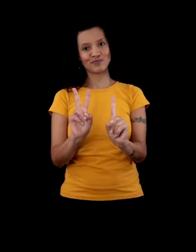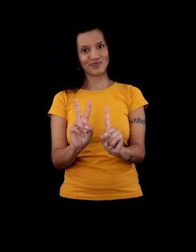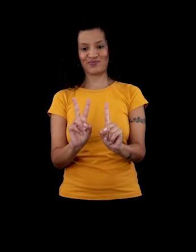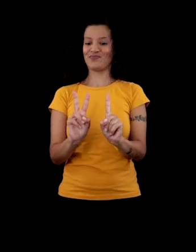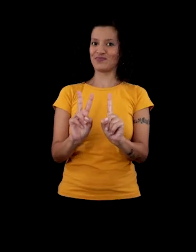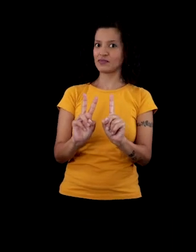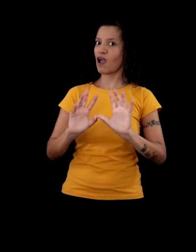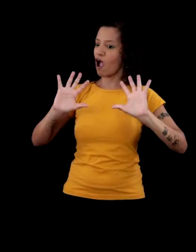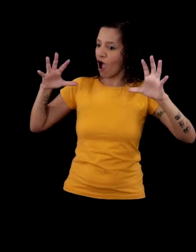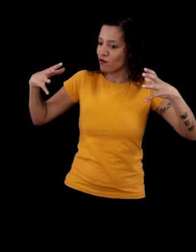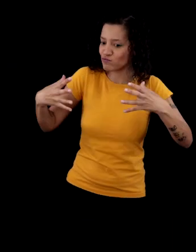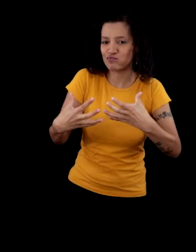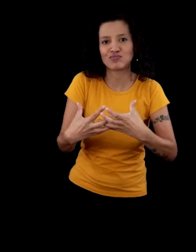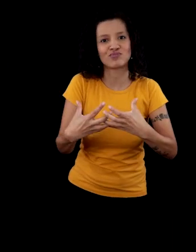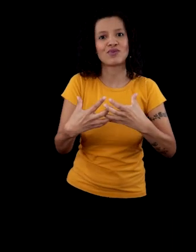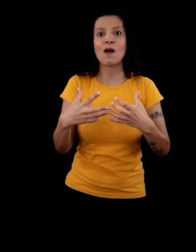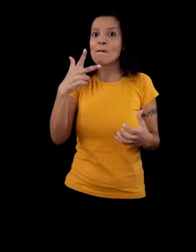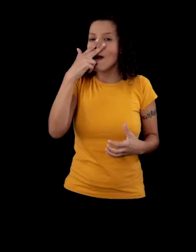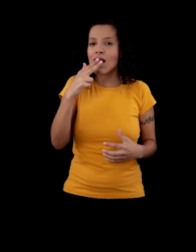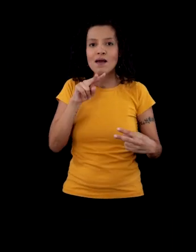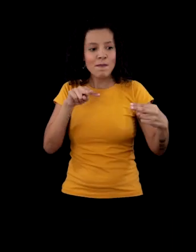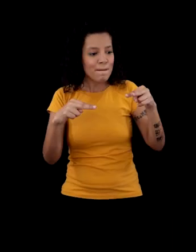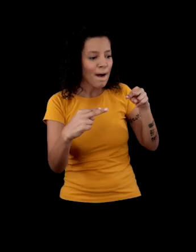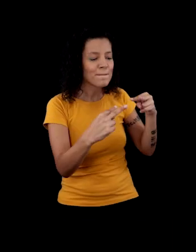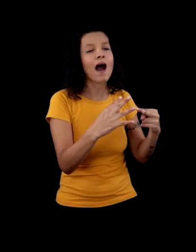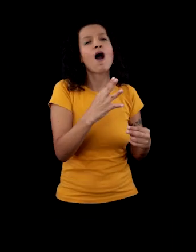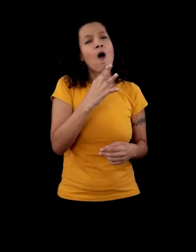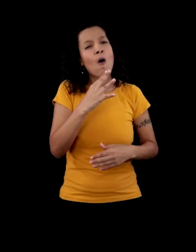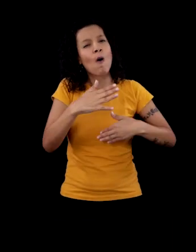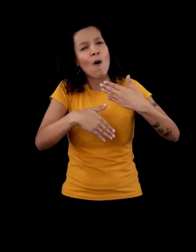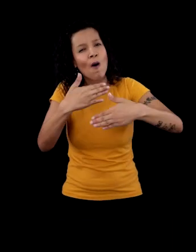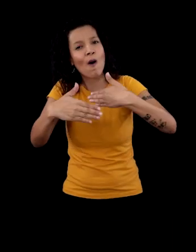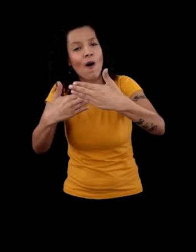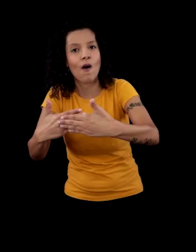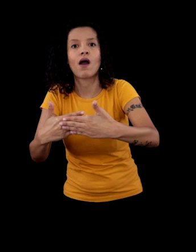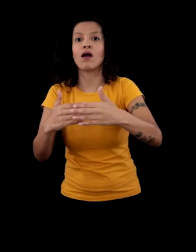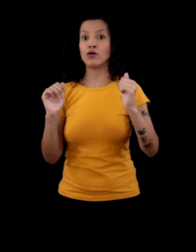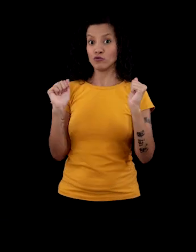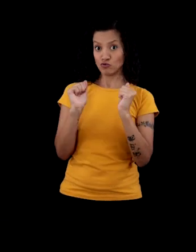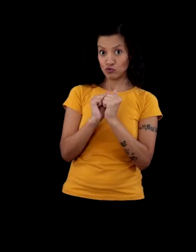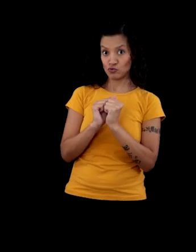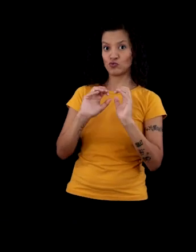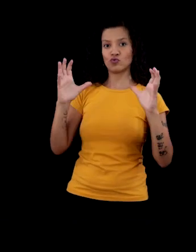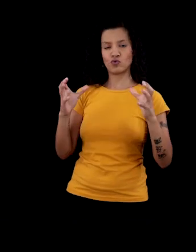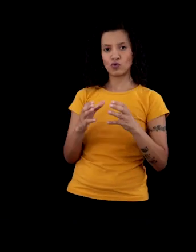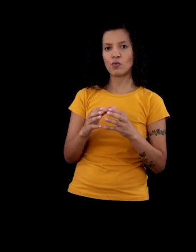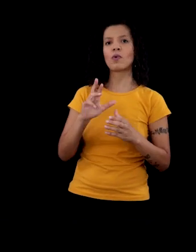Daí a gente se uniu, foi ali que a gente foi se conhecer